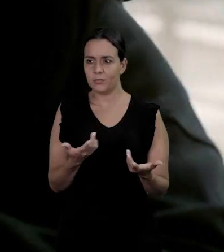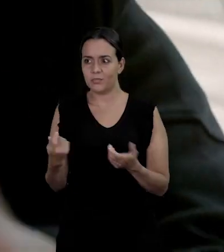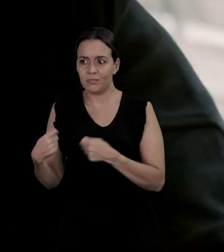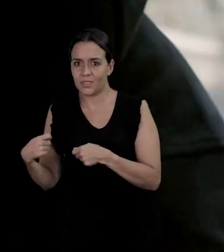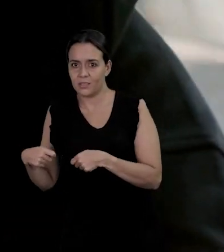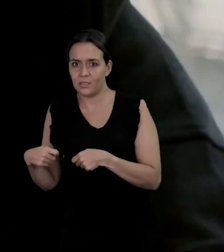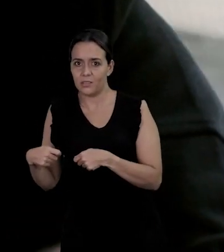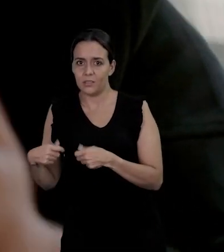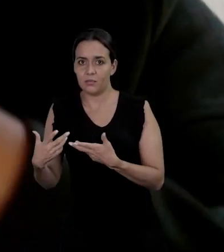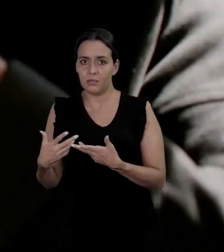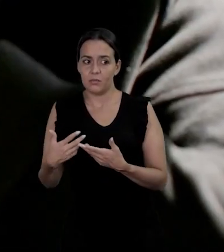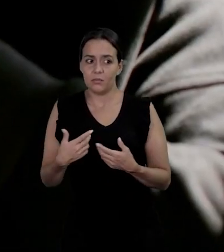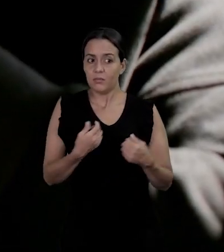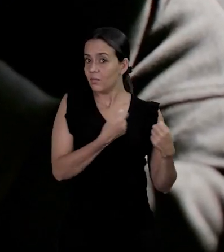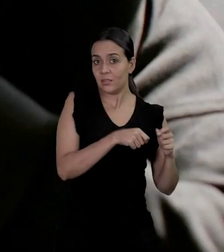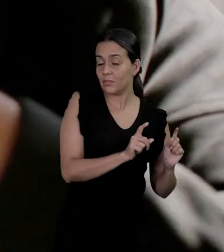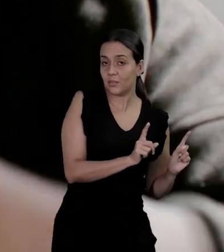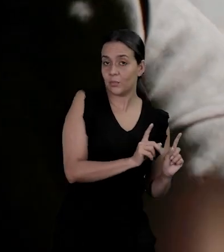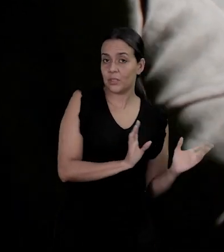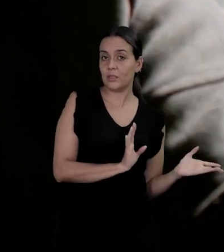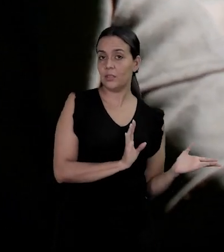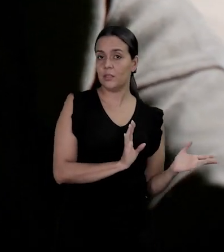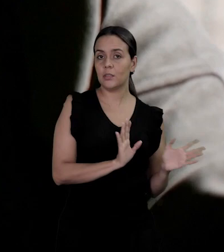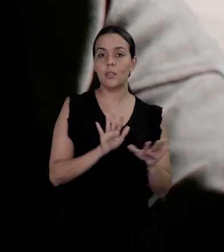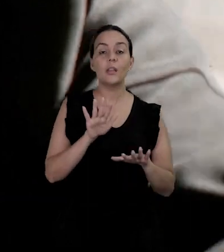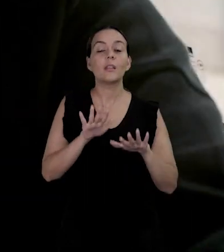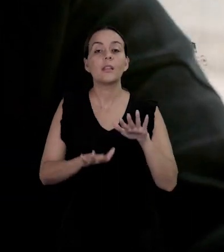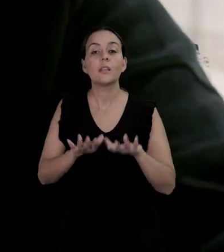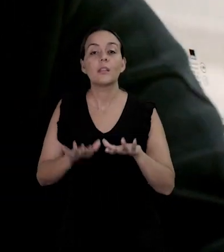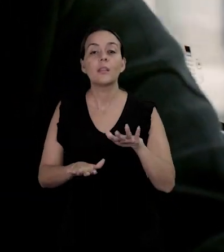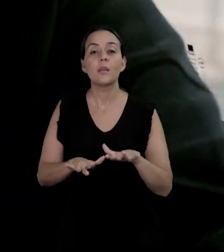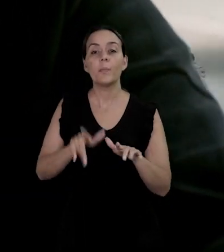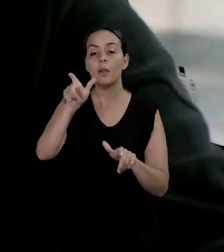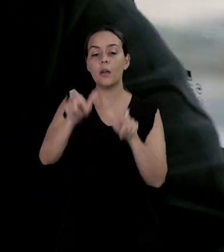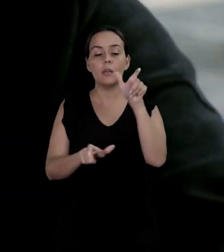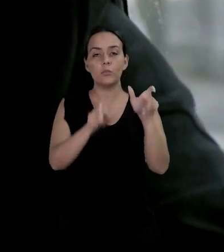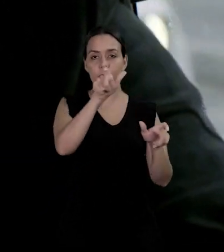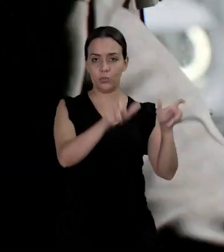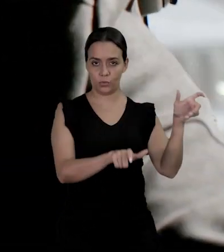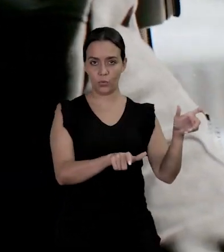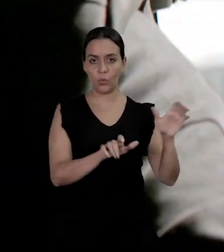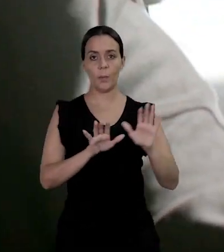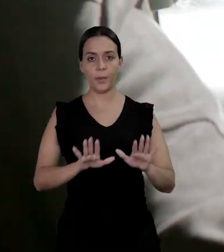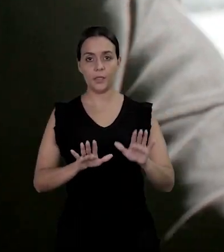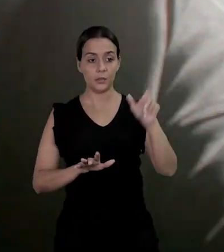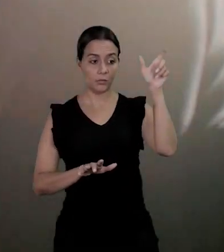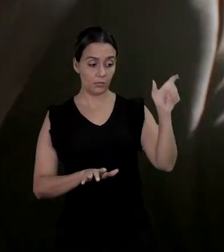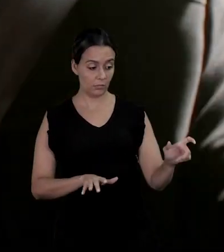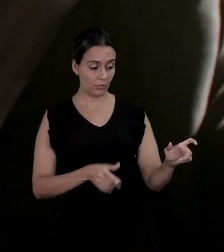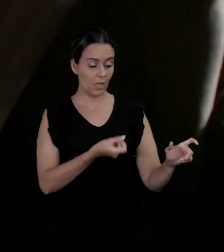a gente tem dados que mostram isso muito bem. Para cada pessoa que você diz que não precisa de remédio e não dá,